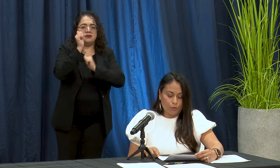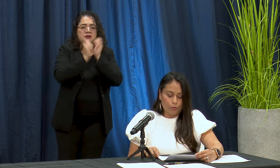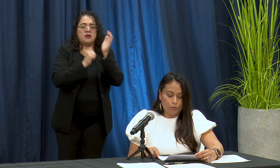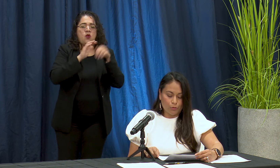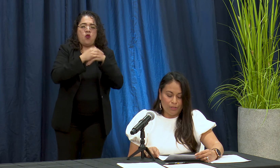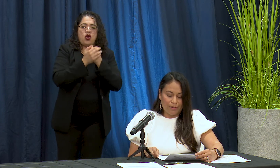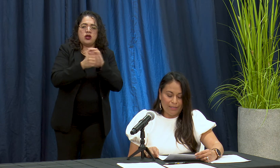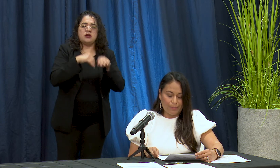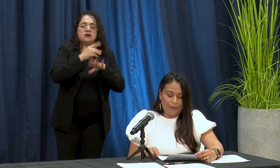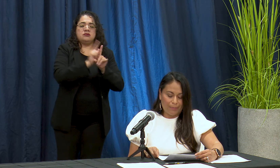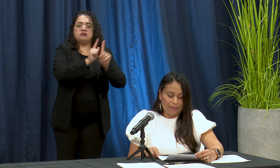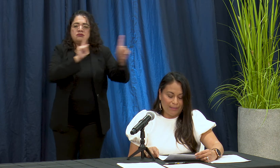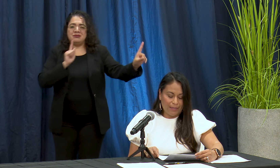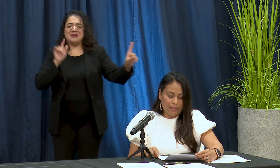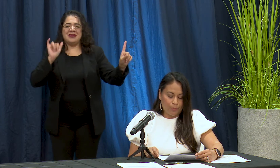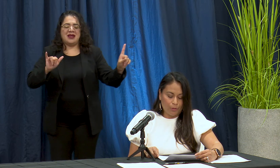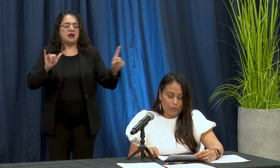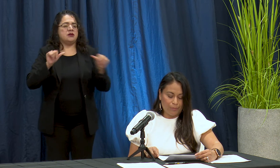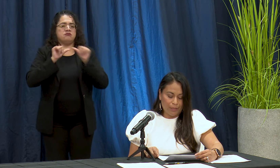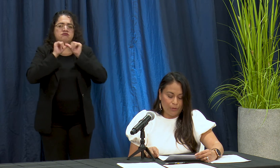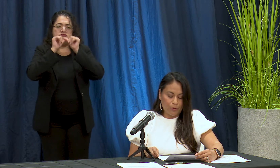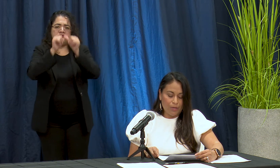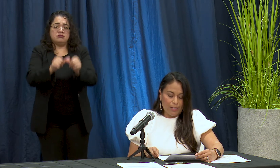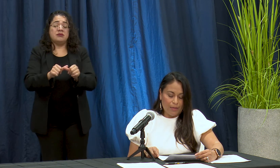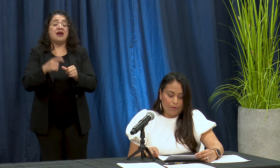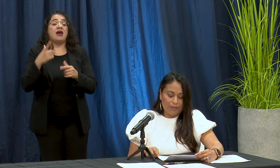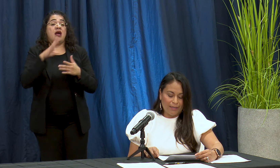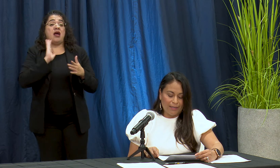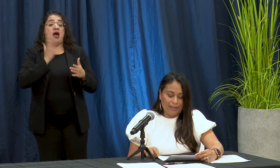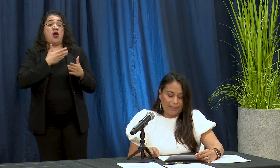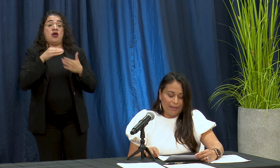todos los niveles para mantener el puerto abierto llamo ver la carga a